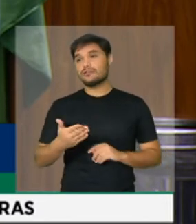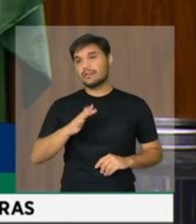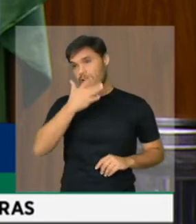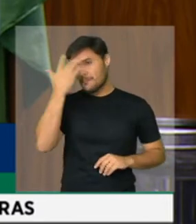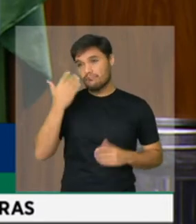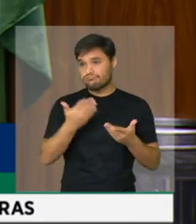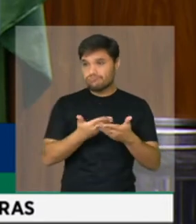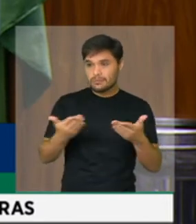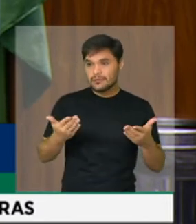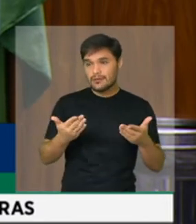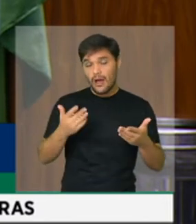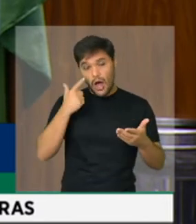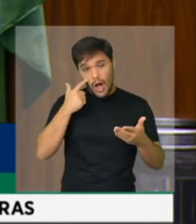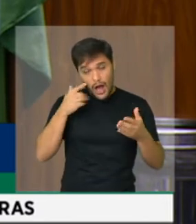VOCÊ , CIDADÃO. PRESTE